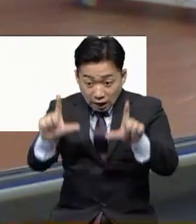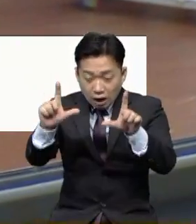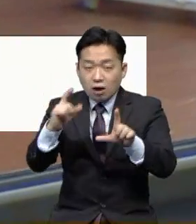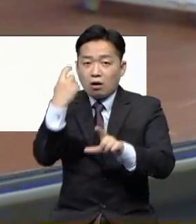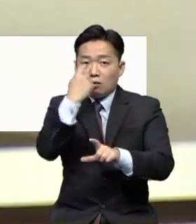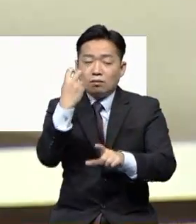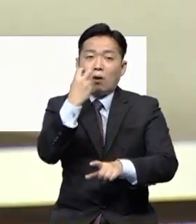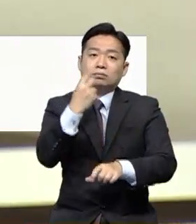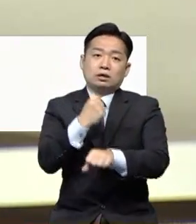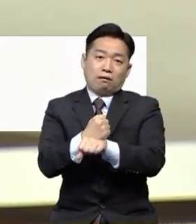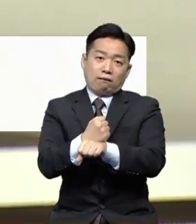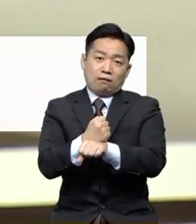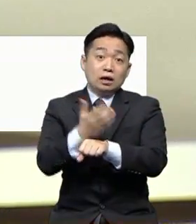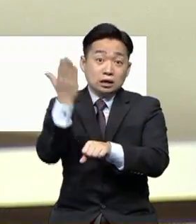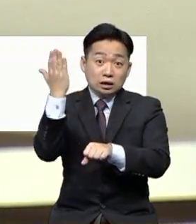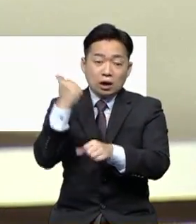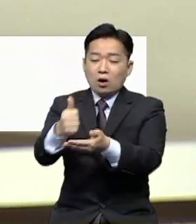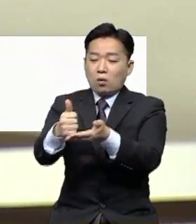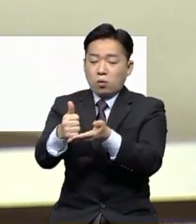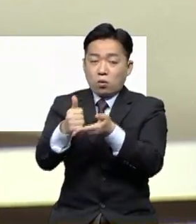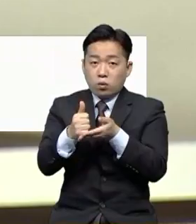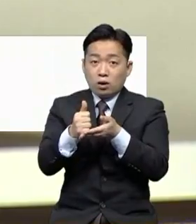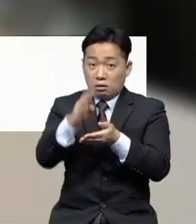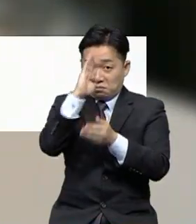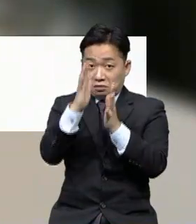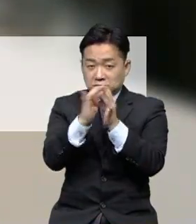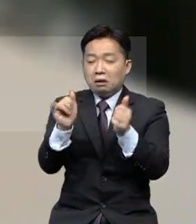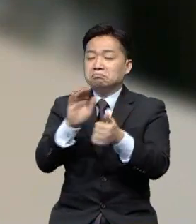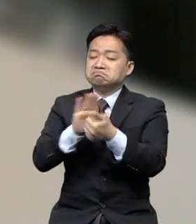그동안 외래 환자들을 정상 진료했습니다.